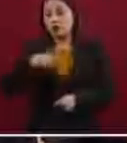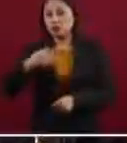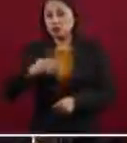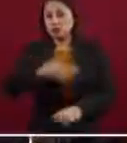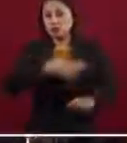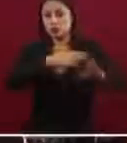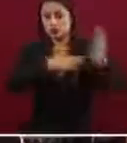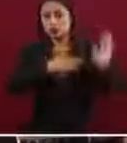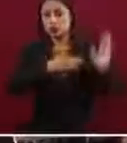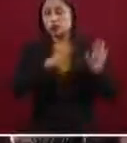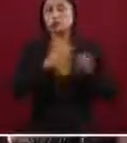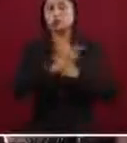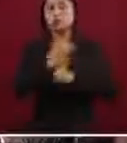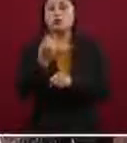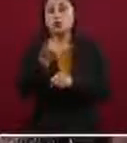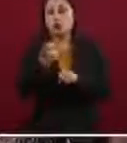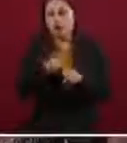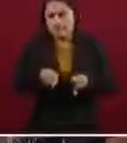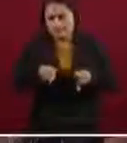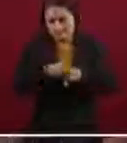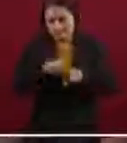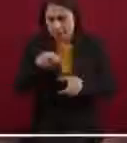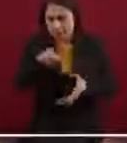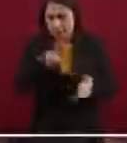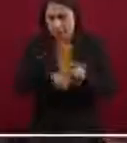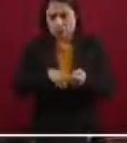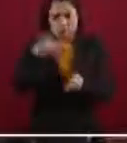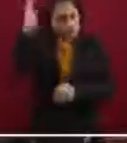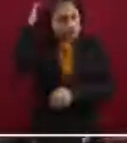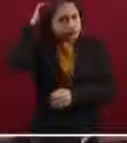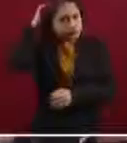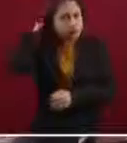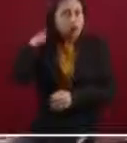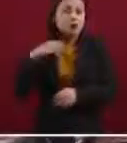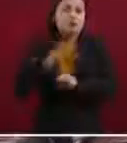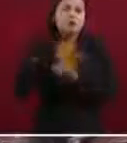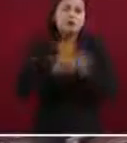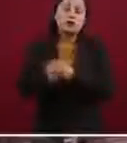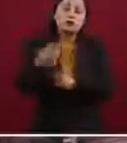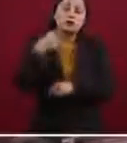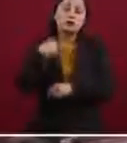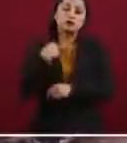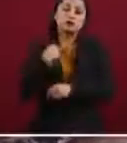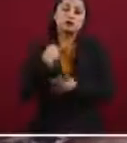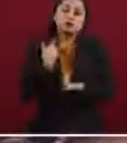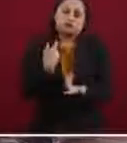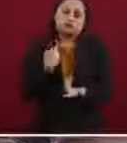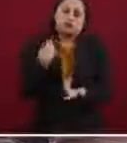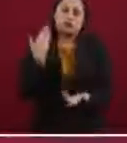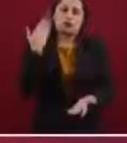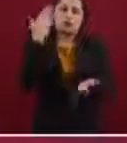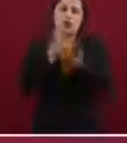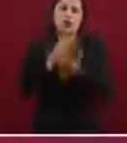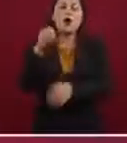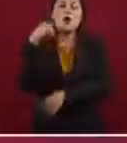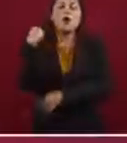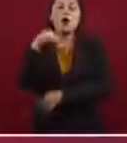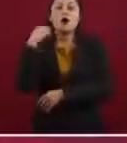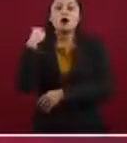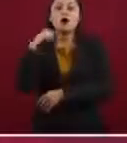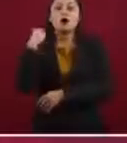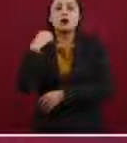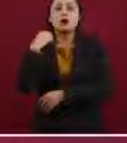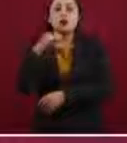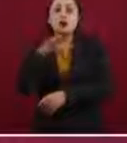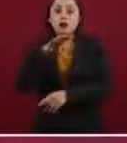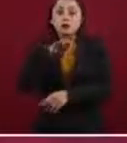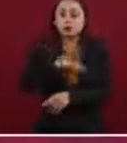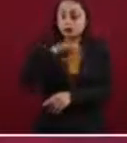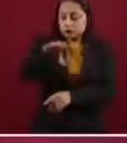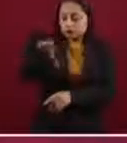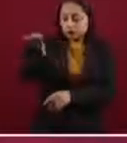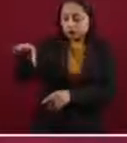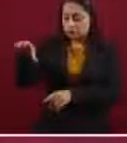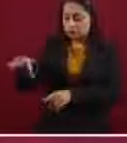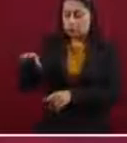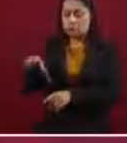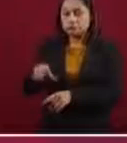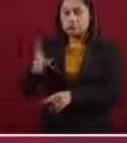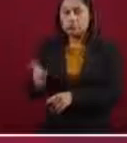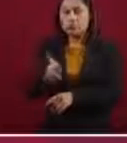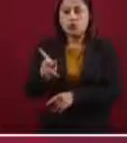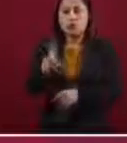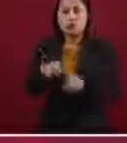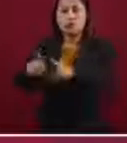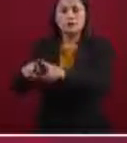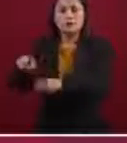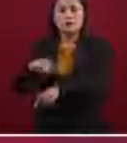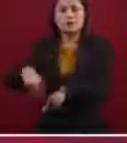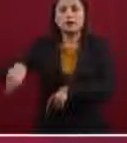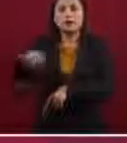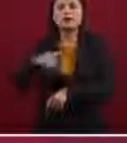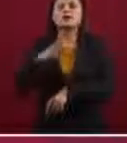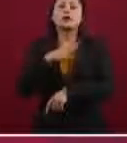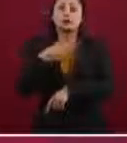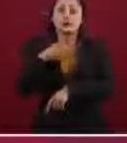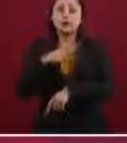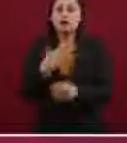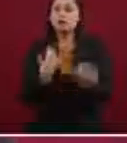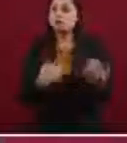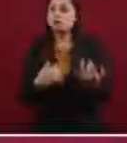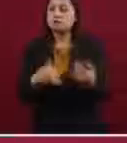mismo, va a uno a Oaxaca y en todos los pueblos están las bandas de música y las escuelas,